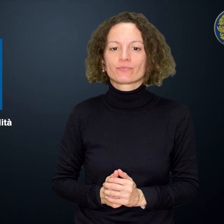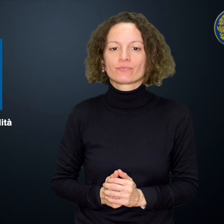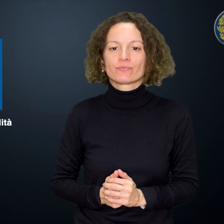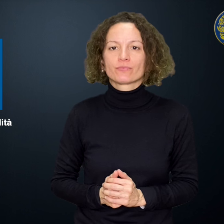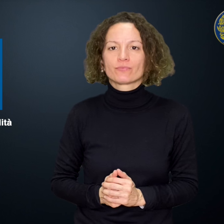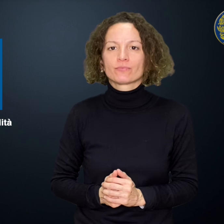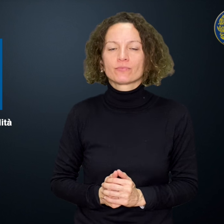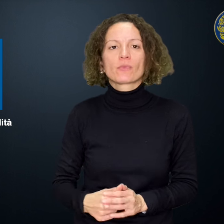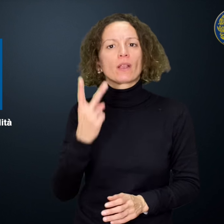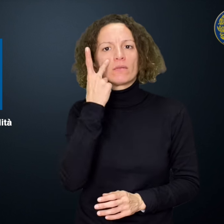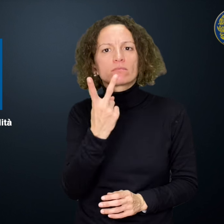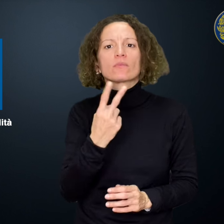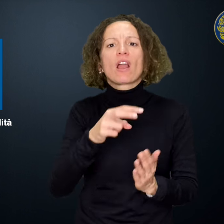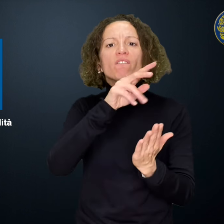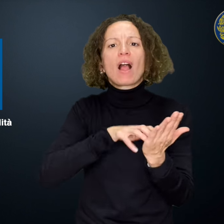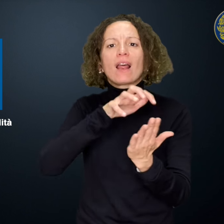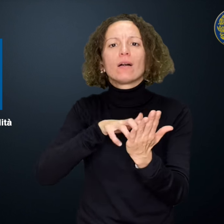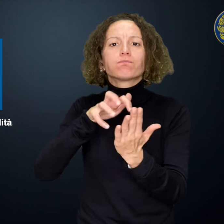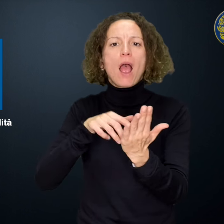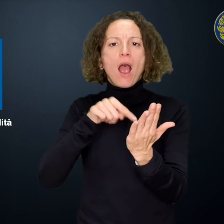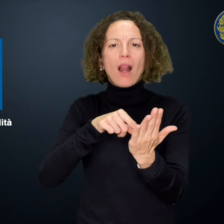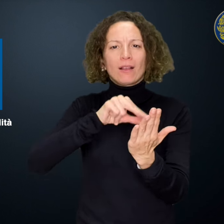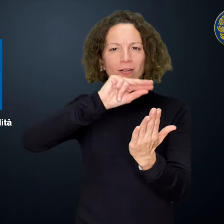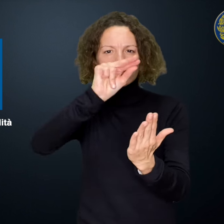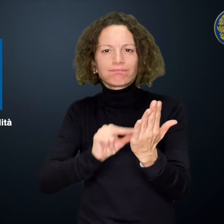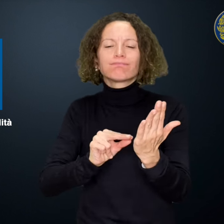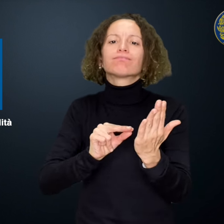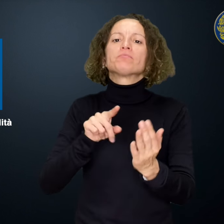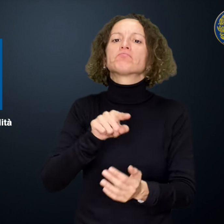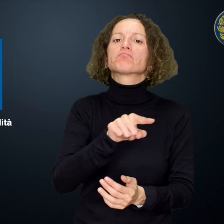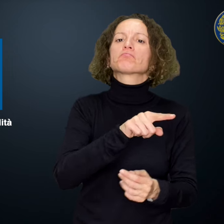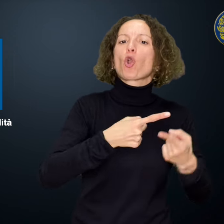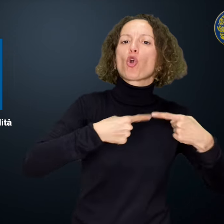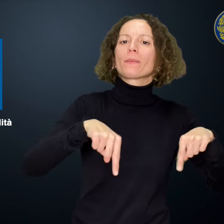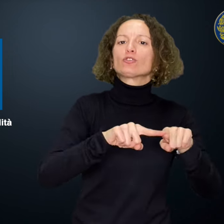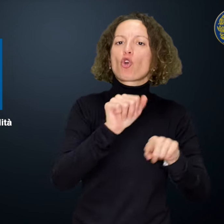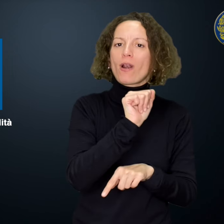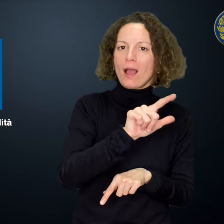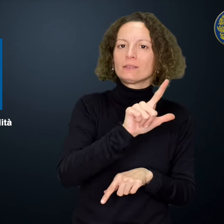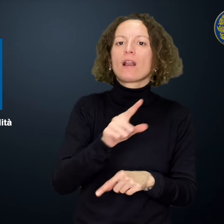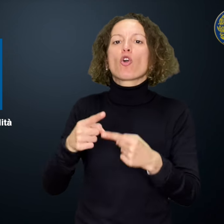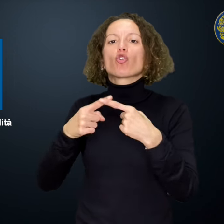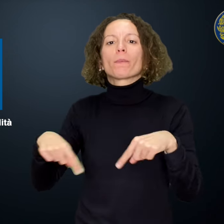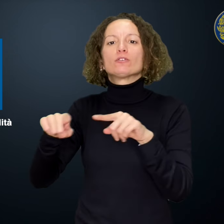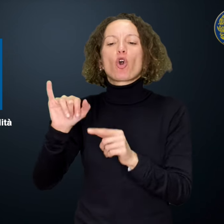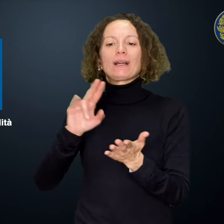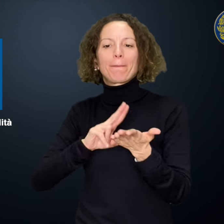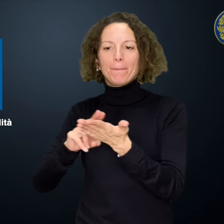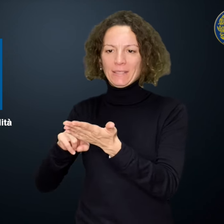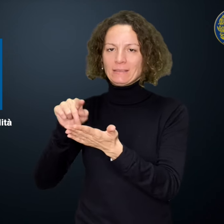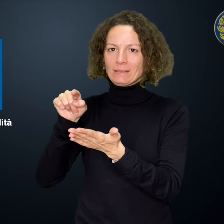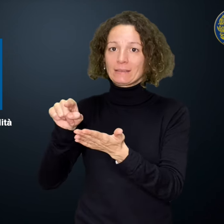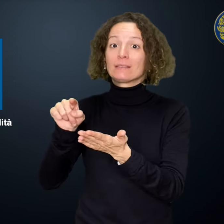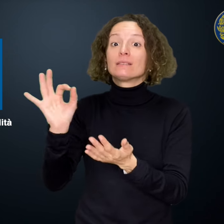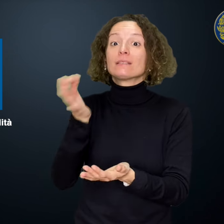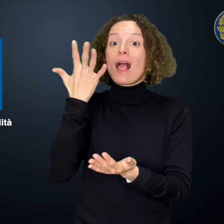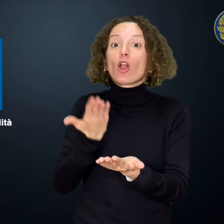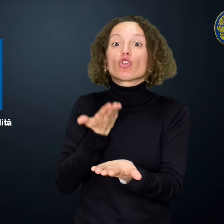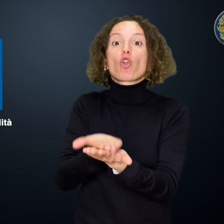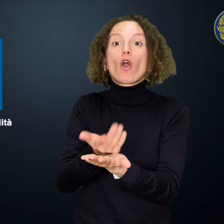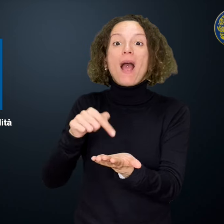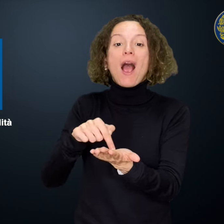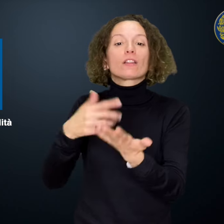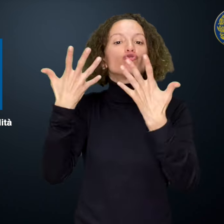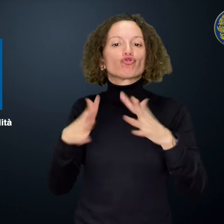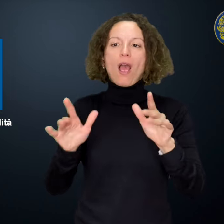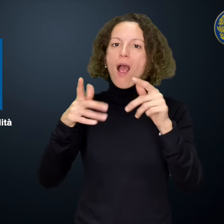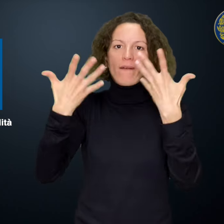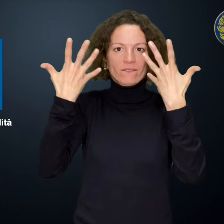• visualizzare i verbali redatti dalle Commissioni ASL e dalle Commissioni INPS, se la domanda è già stata definita,